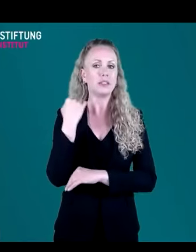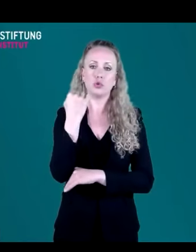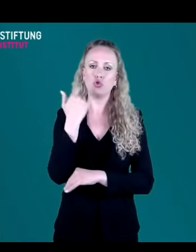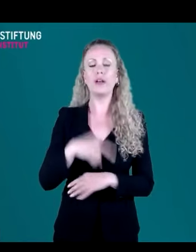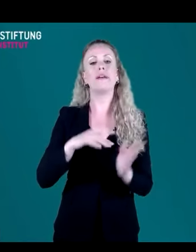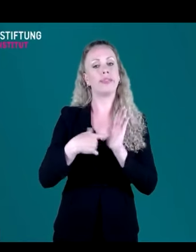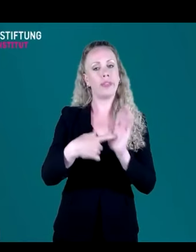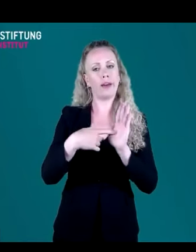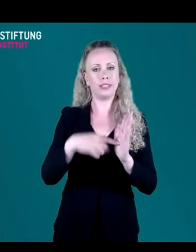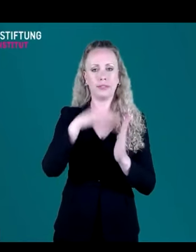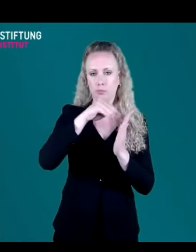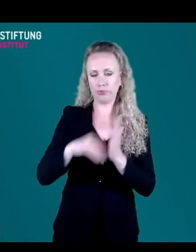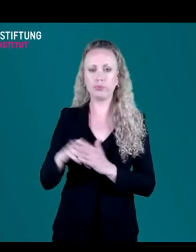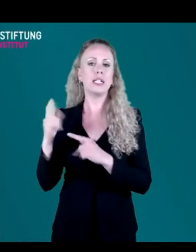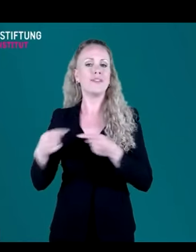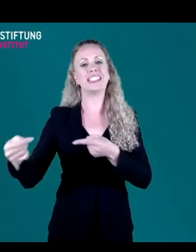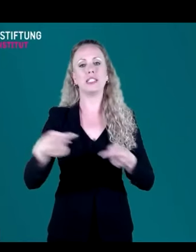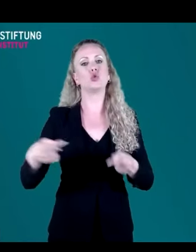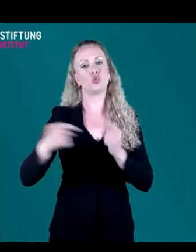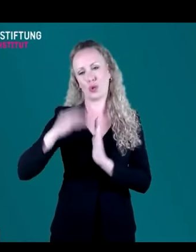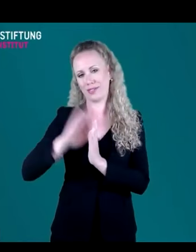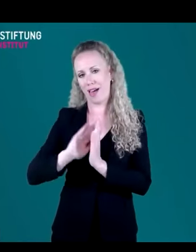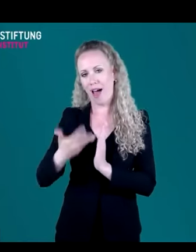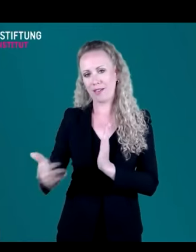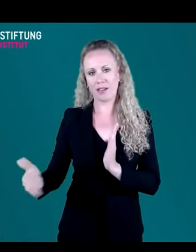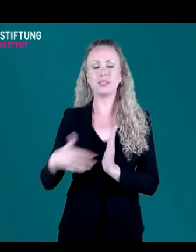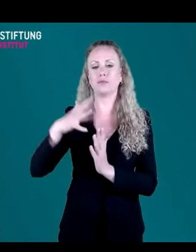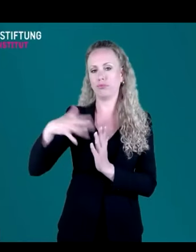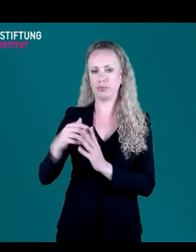das von unserem heutigen Referenten Andreas Kemper verfasst wurde.